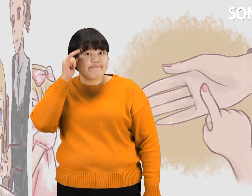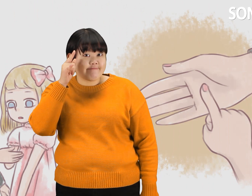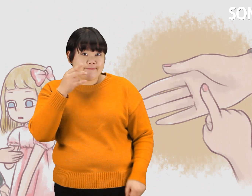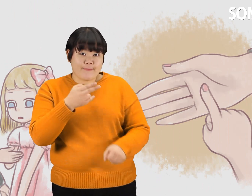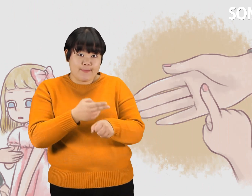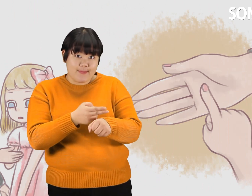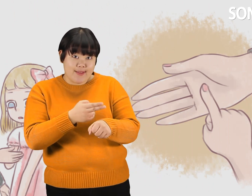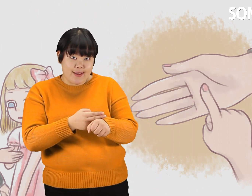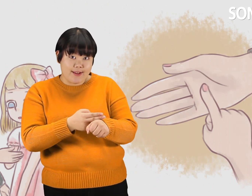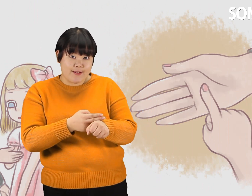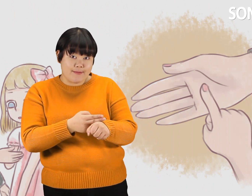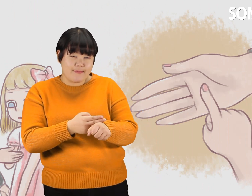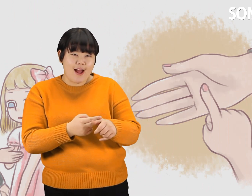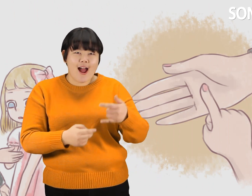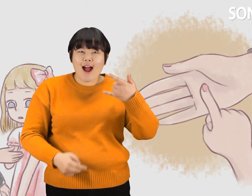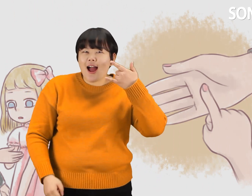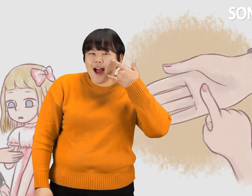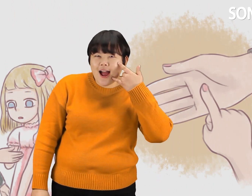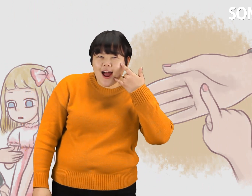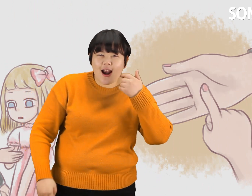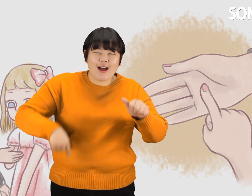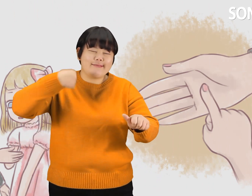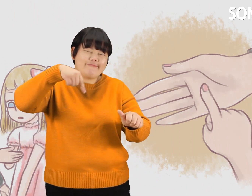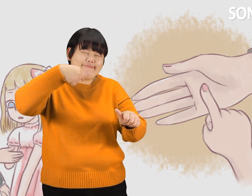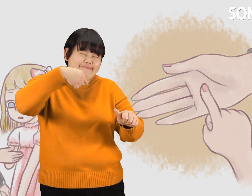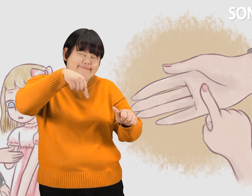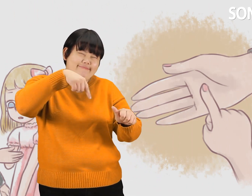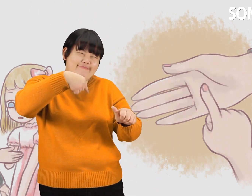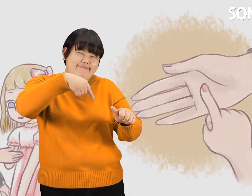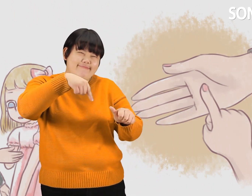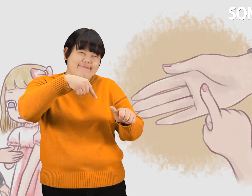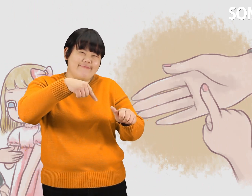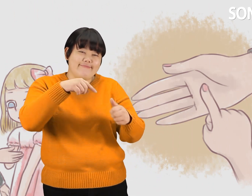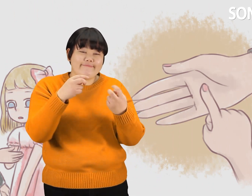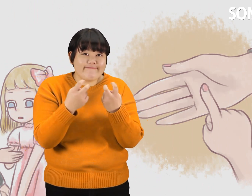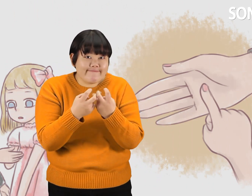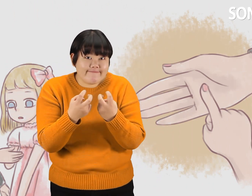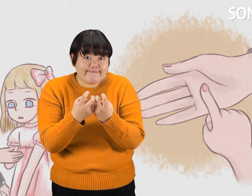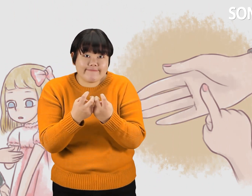サリバン先生は本格的にヘレンを教え始めました。